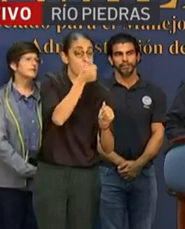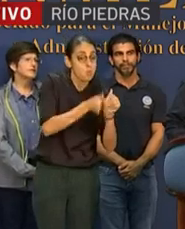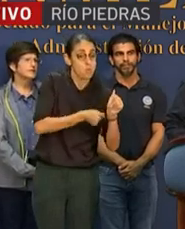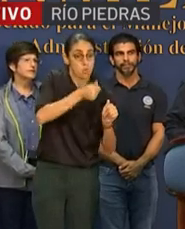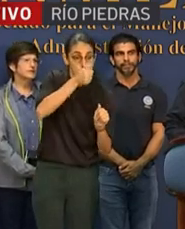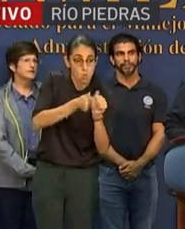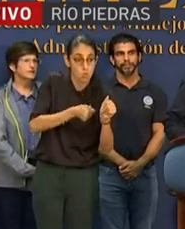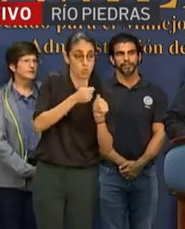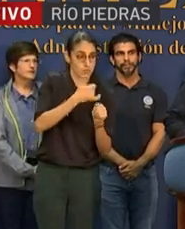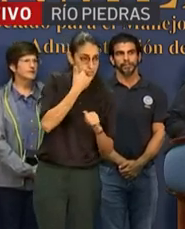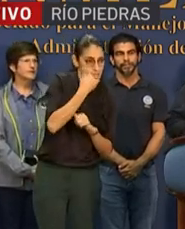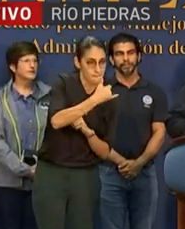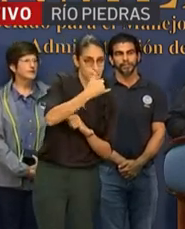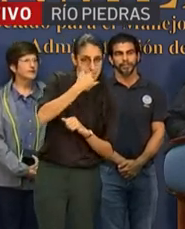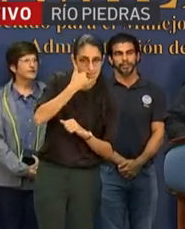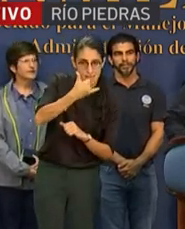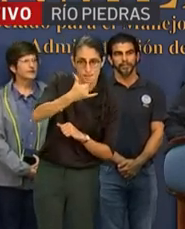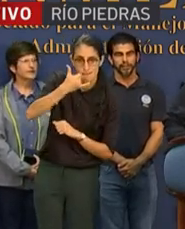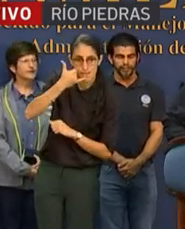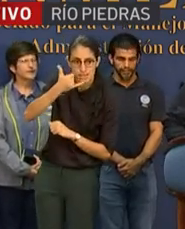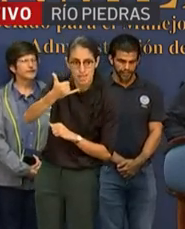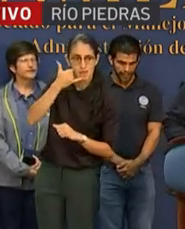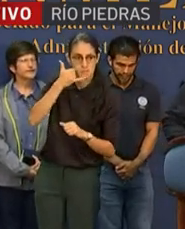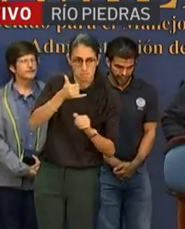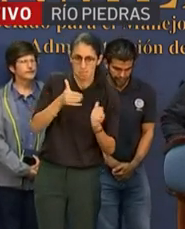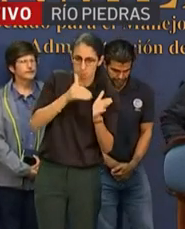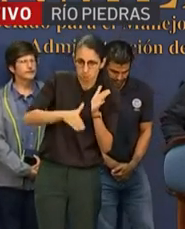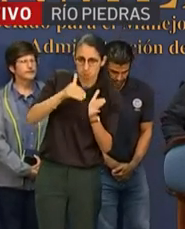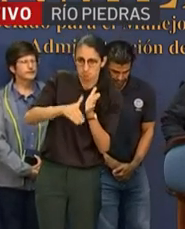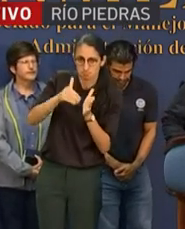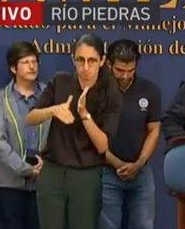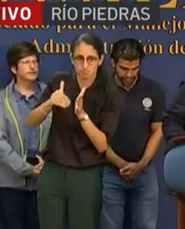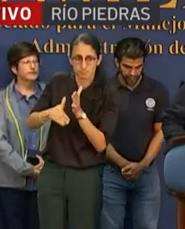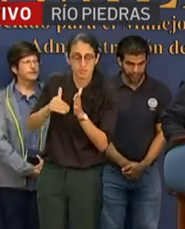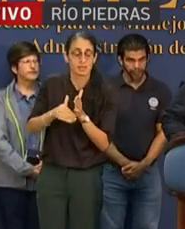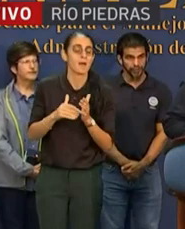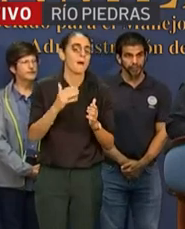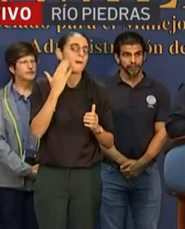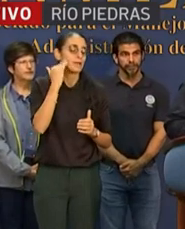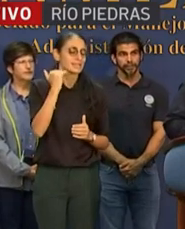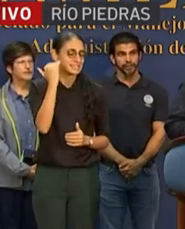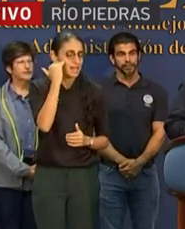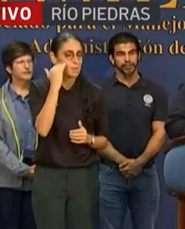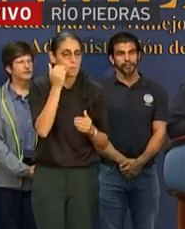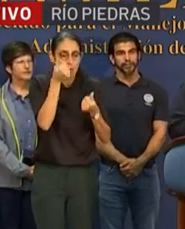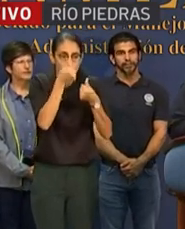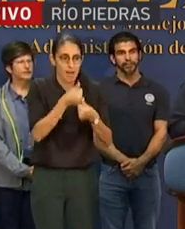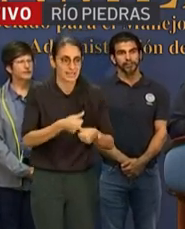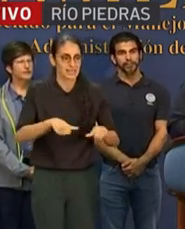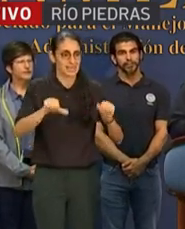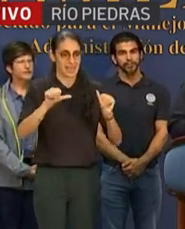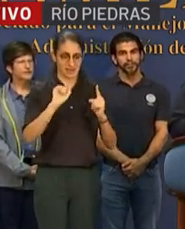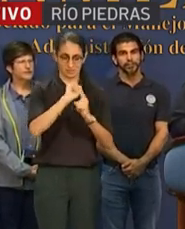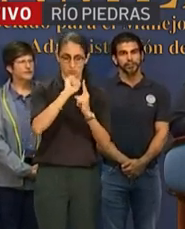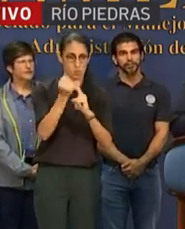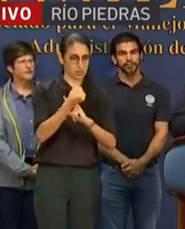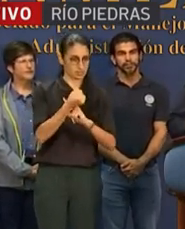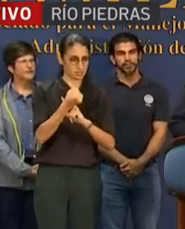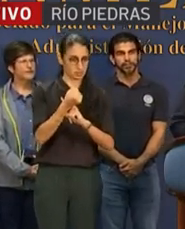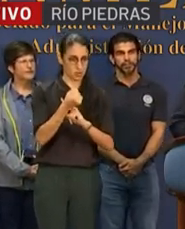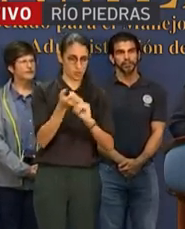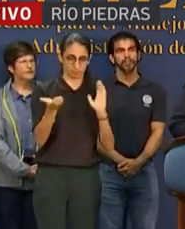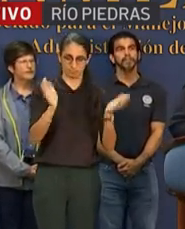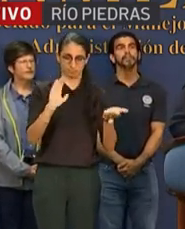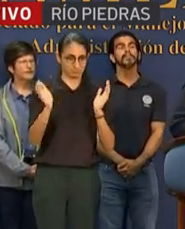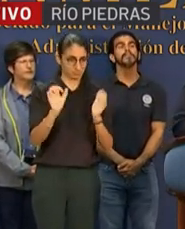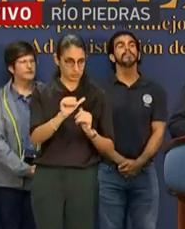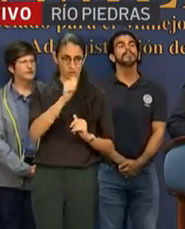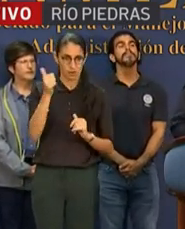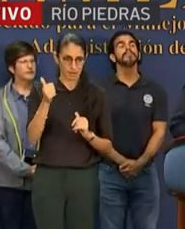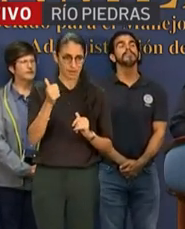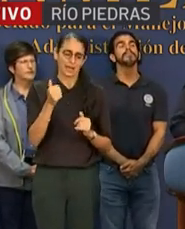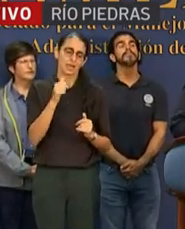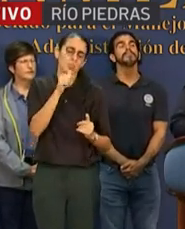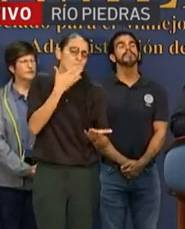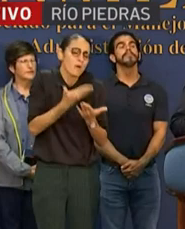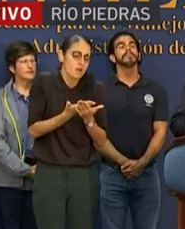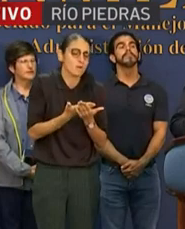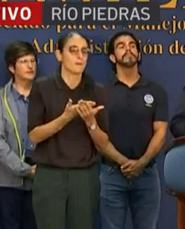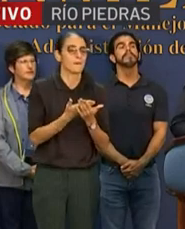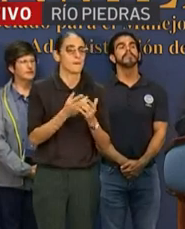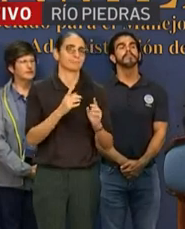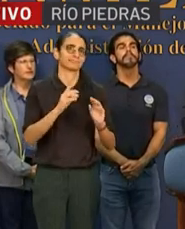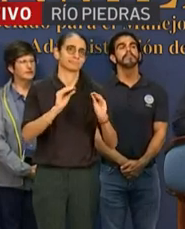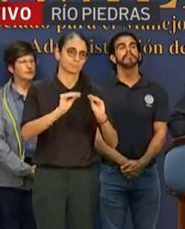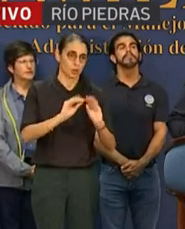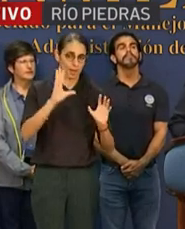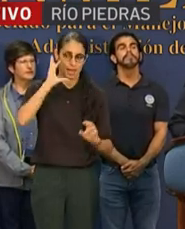HEMOS HECHO A DIFERENCIA DE